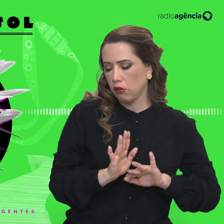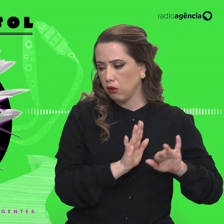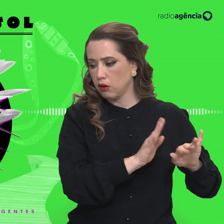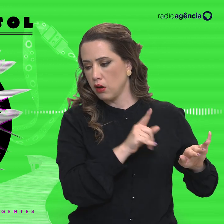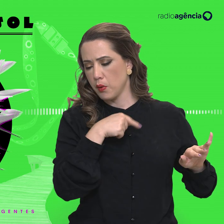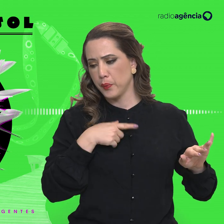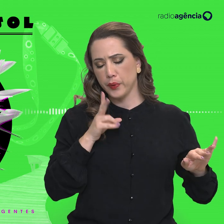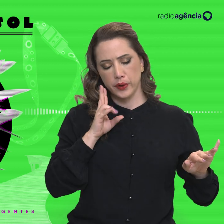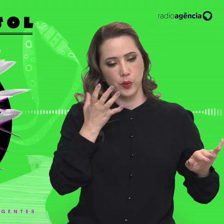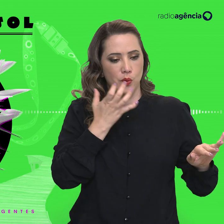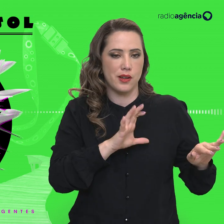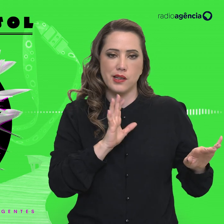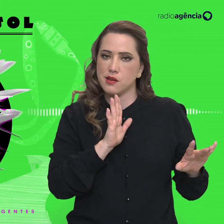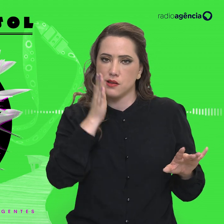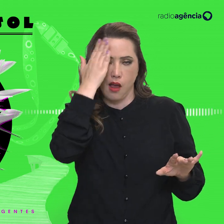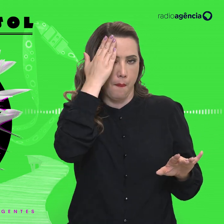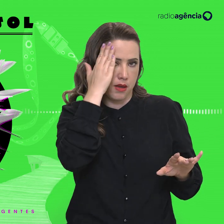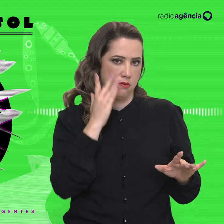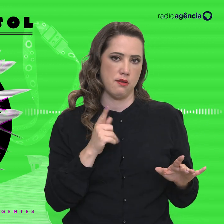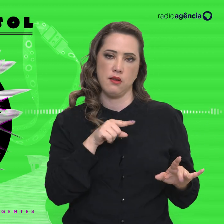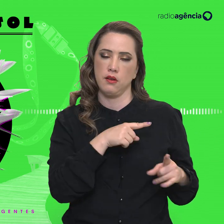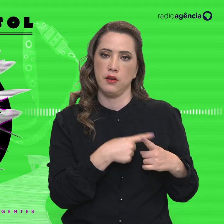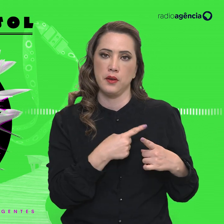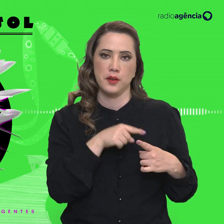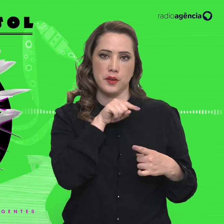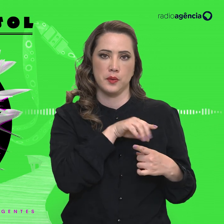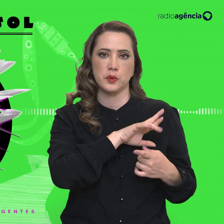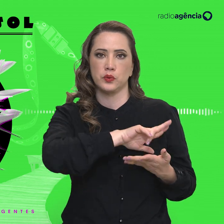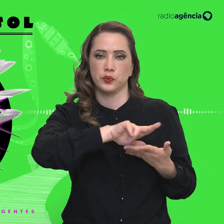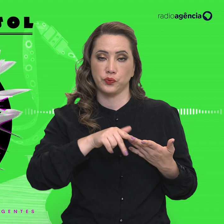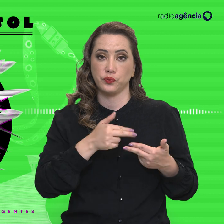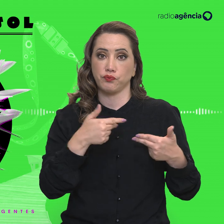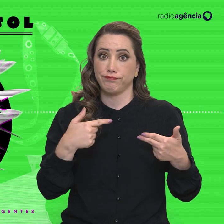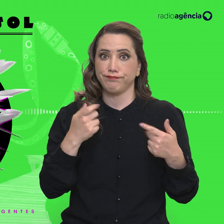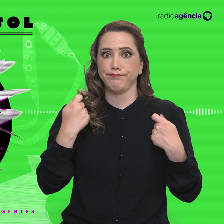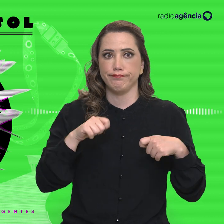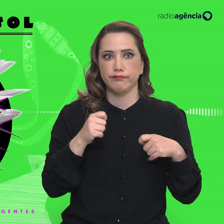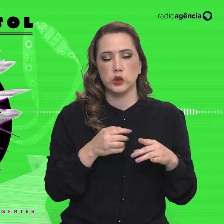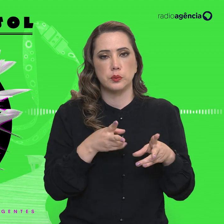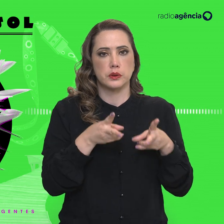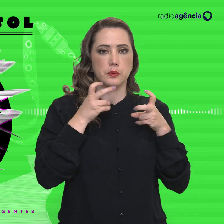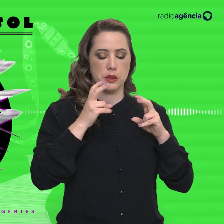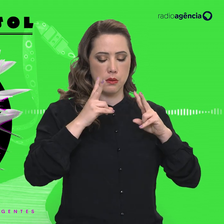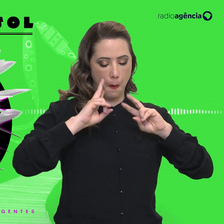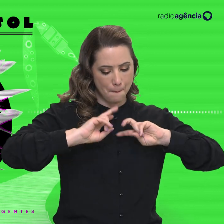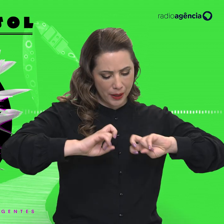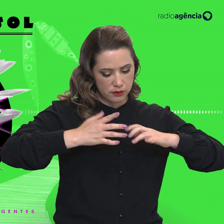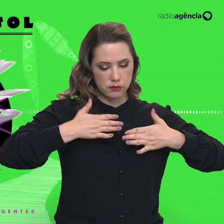não era e que eu ia ter que resolver um monte de coisa. [Leyberson] Assim, o reconhecimento como dublador veio antes